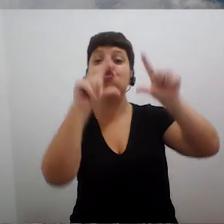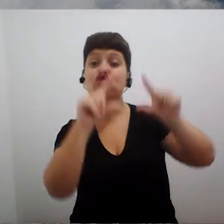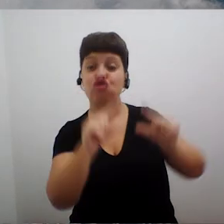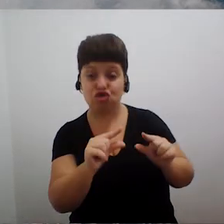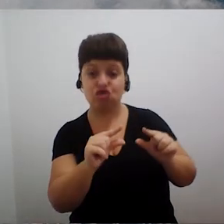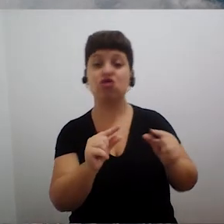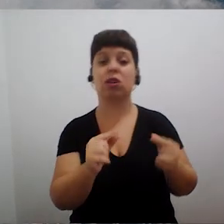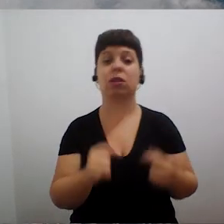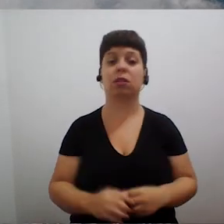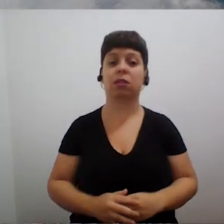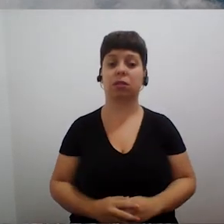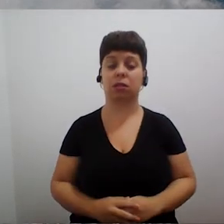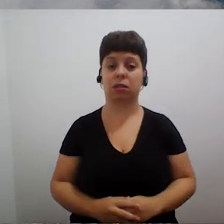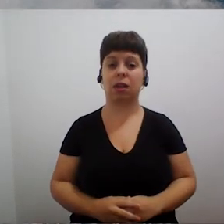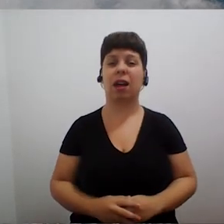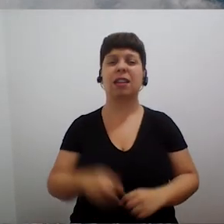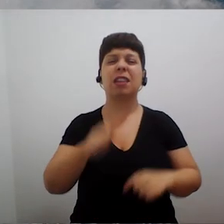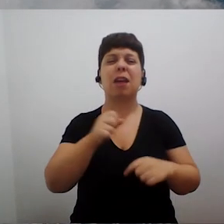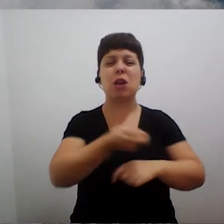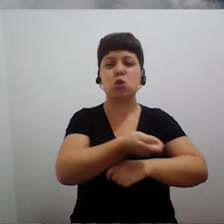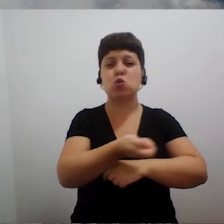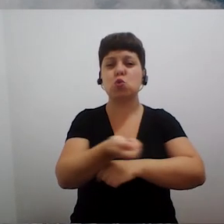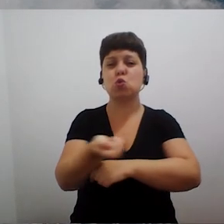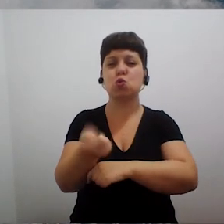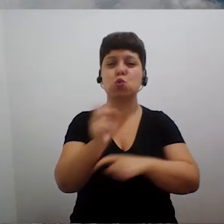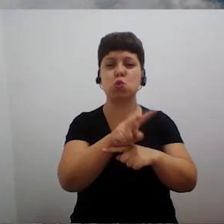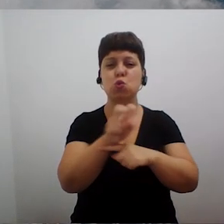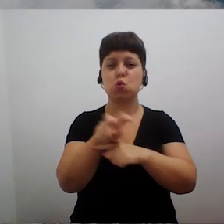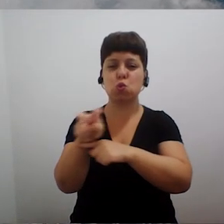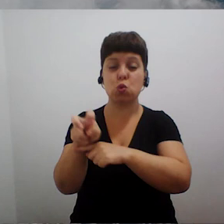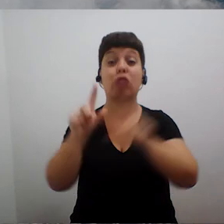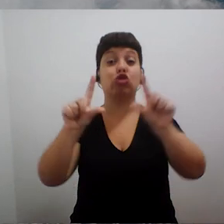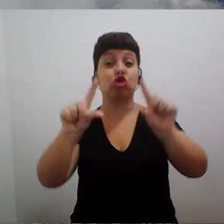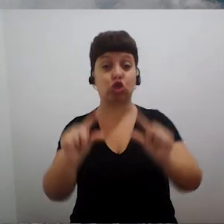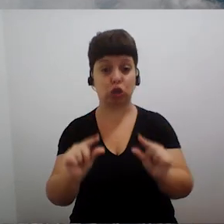que se reduza a produção de agrotóxicos, substâncias tóxicas e tal